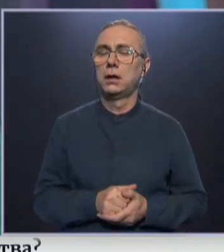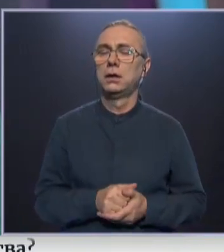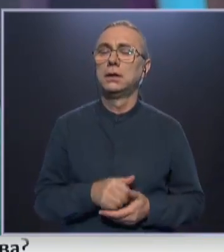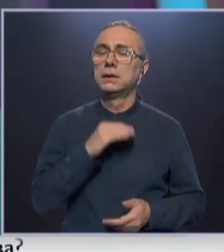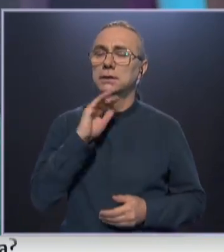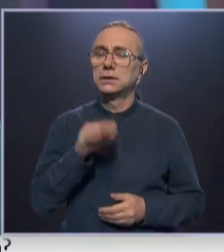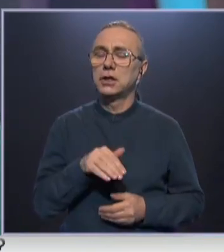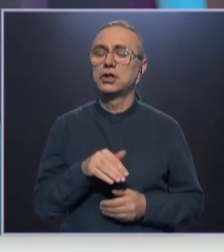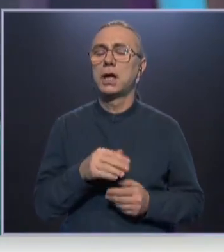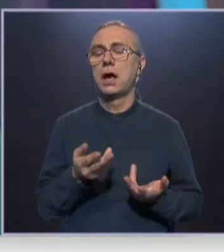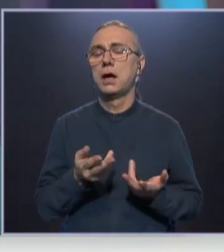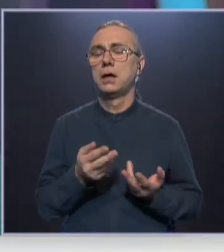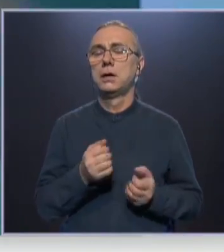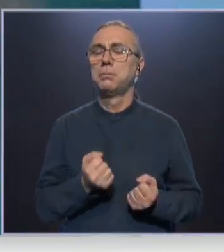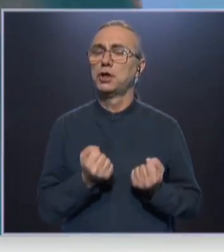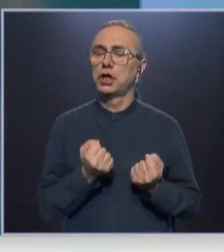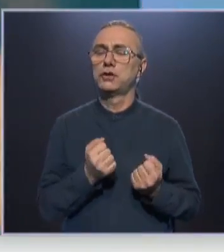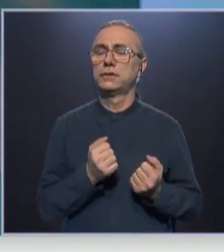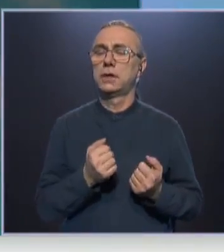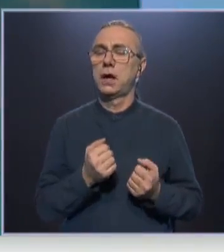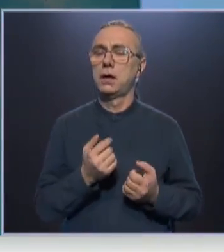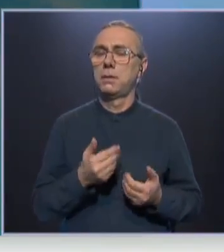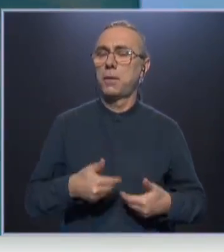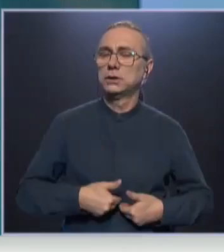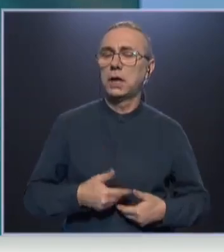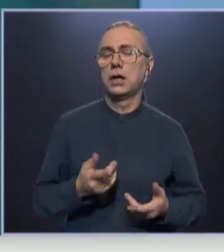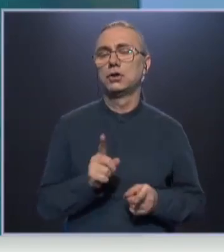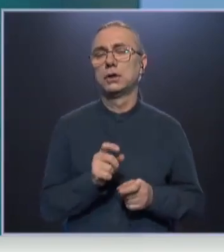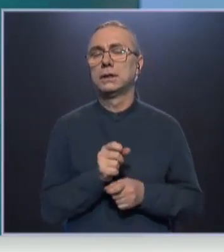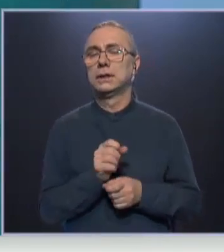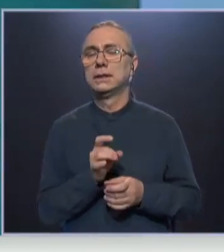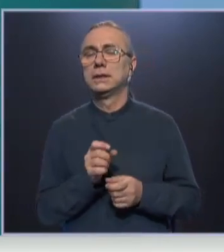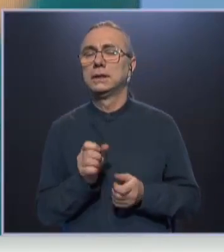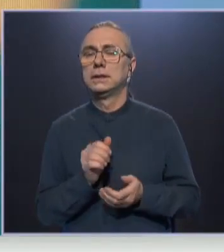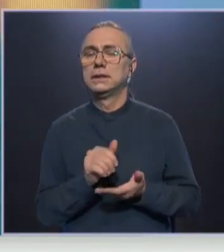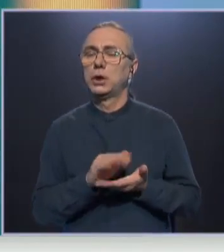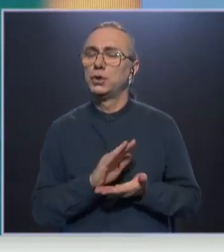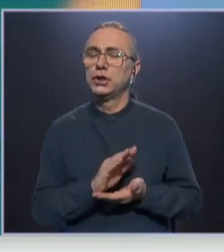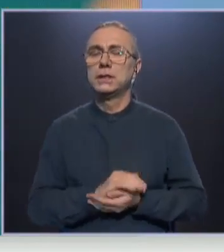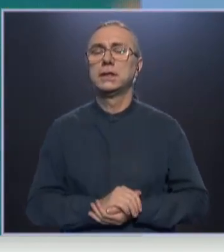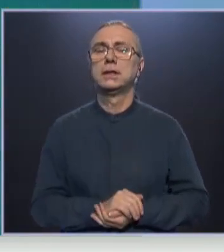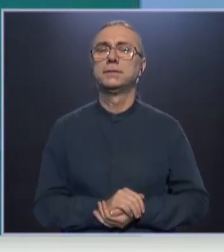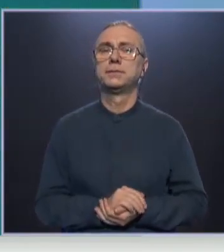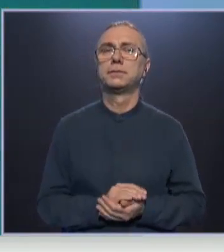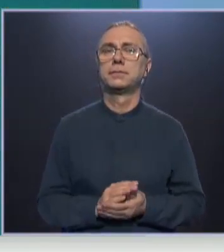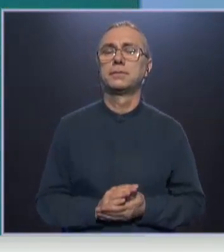нужно исключить спасибо Сам пост время по преимуществу предназначенное к частному участию в божественной